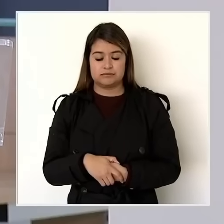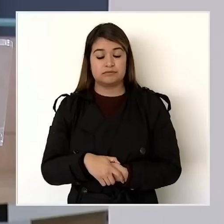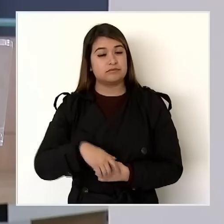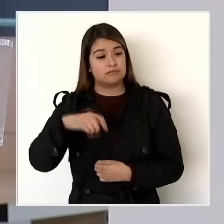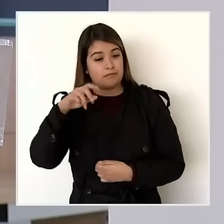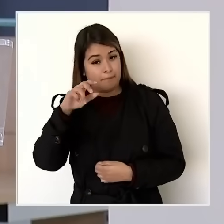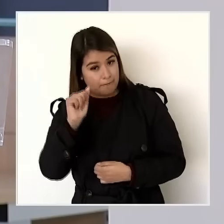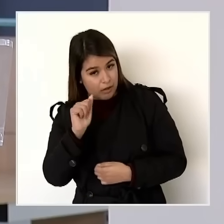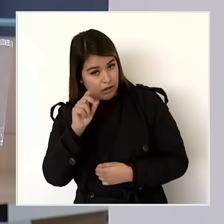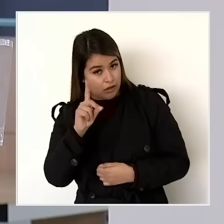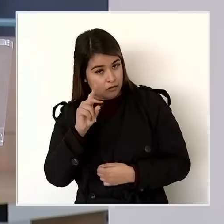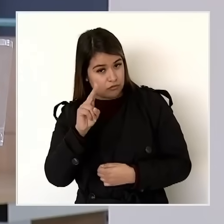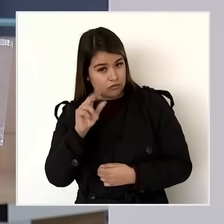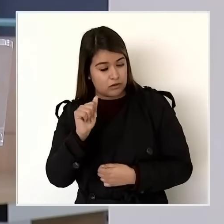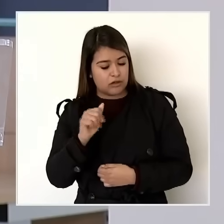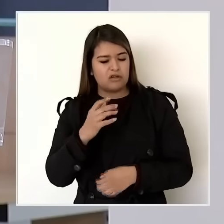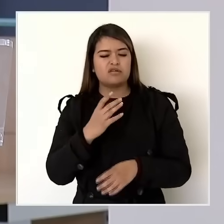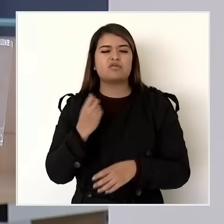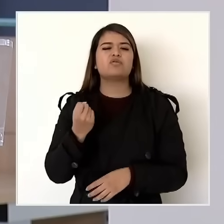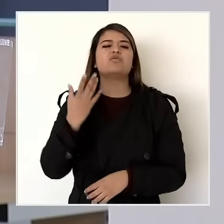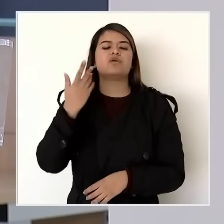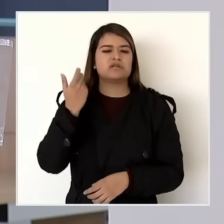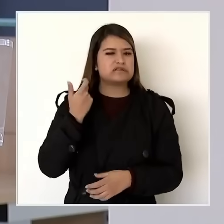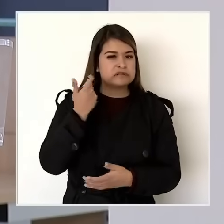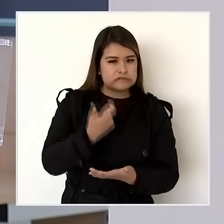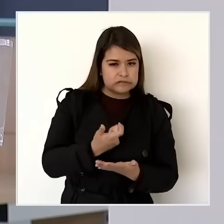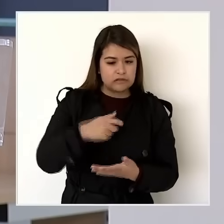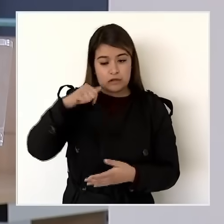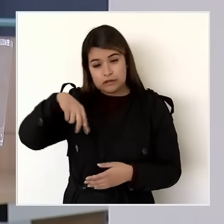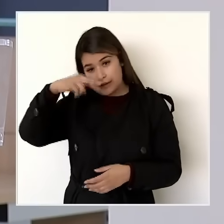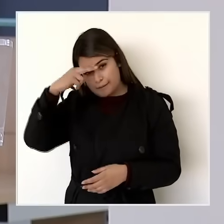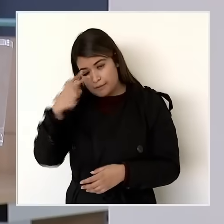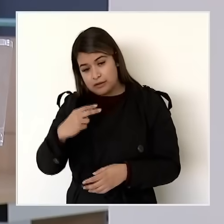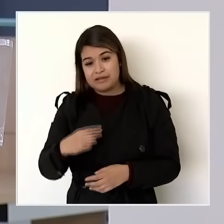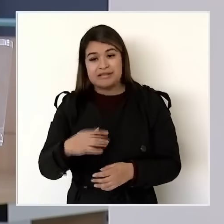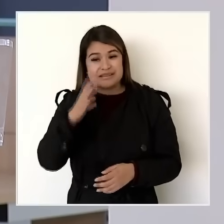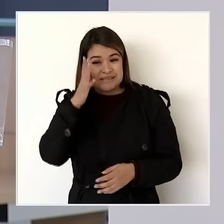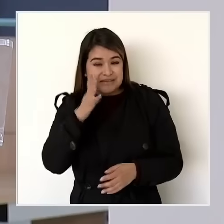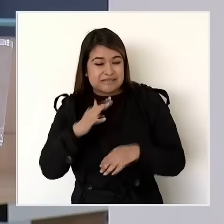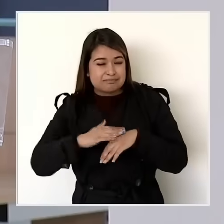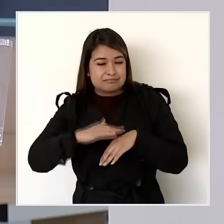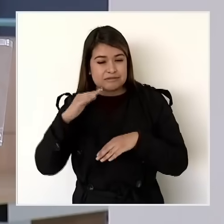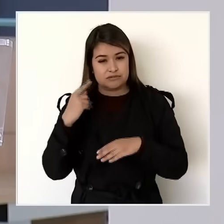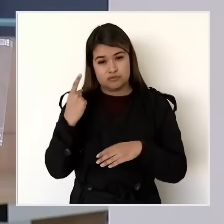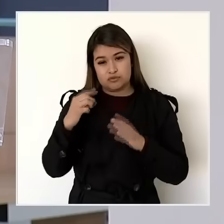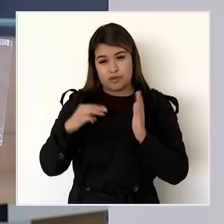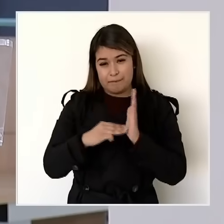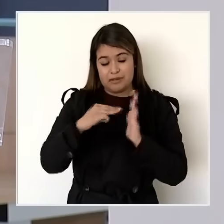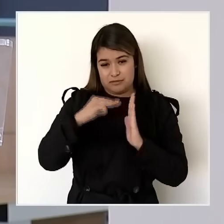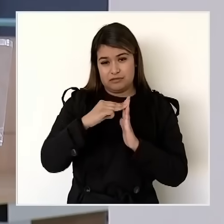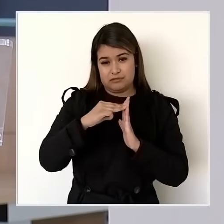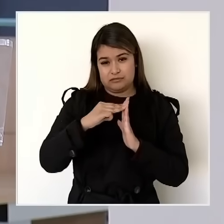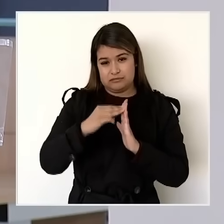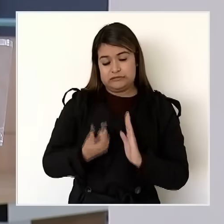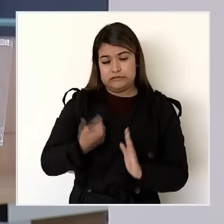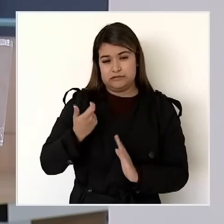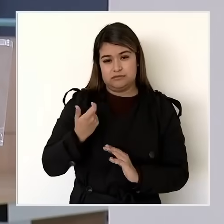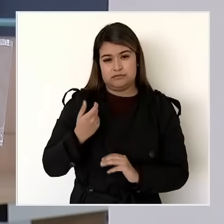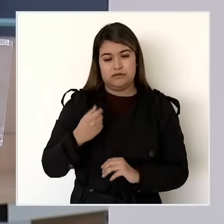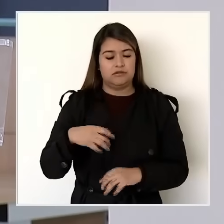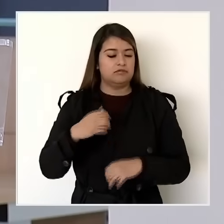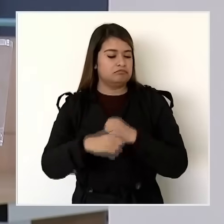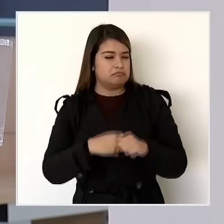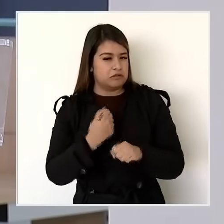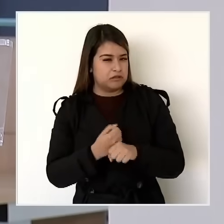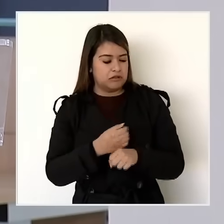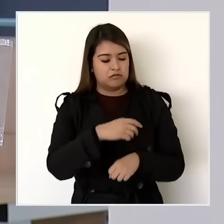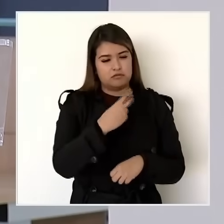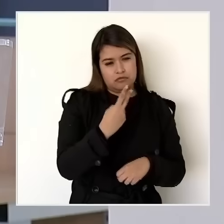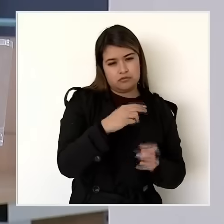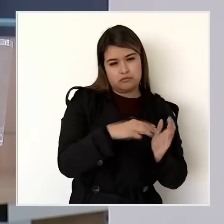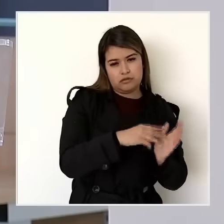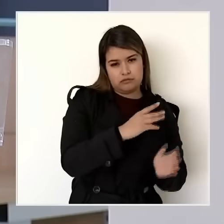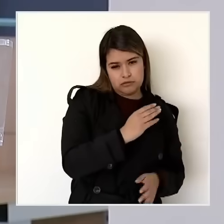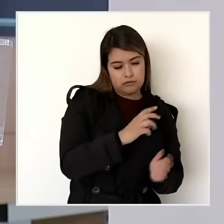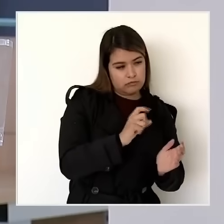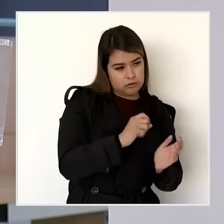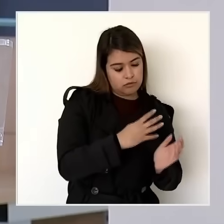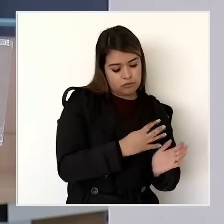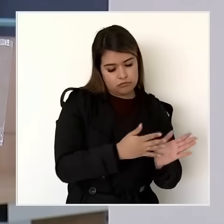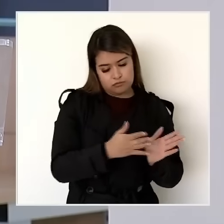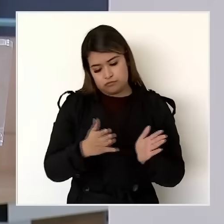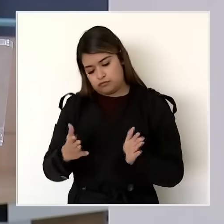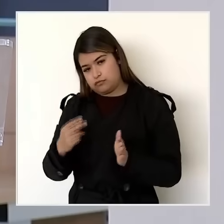para el país es más de un billón de pesos. Entre 2024 y 2025, el ingreso de aduanas,